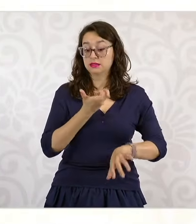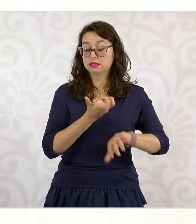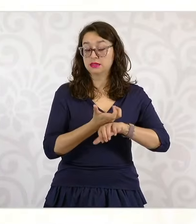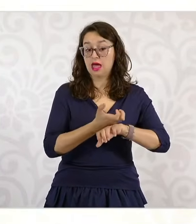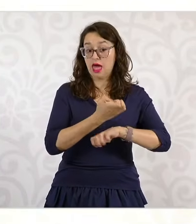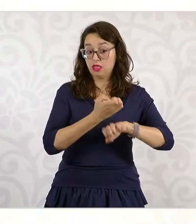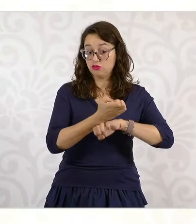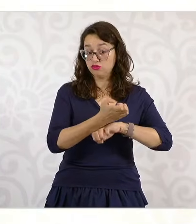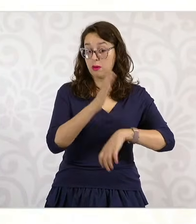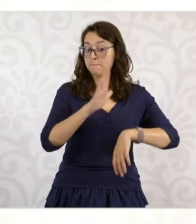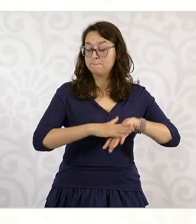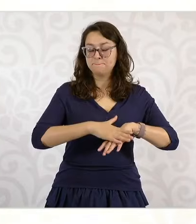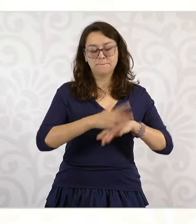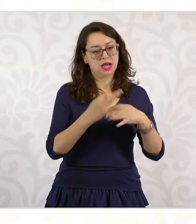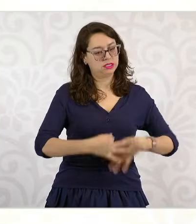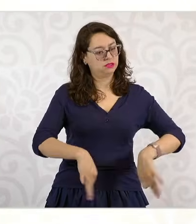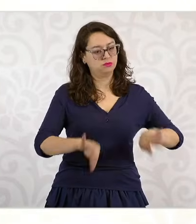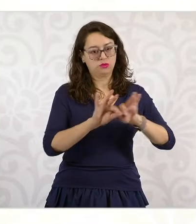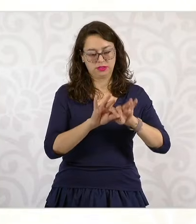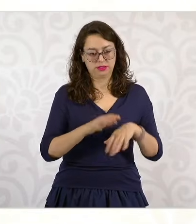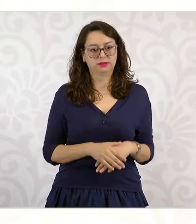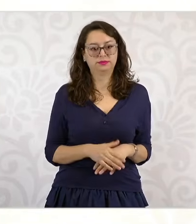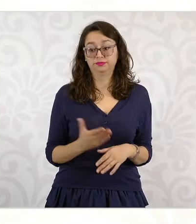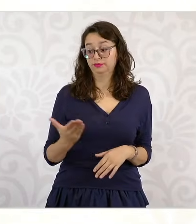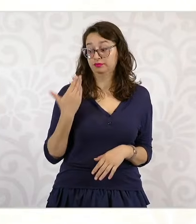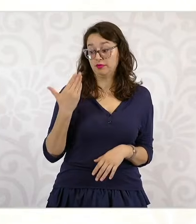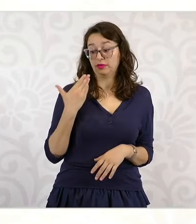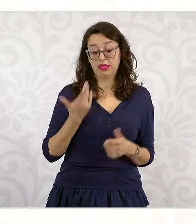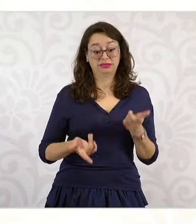Ah, especialmente últimamente, Texas ha tenido un crecimiento fuertísimo. Muchas